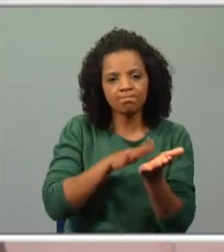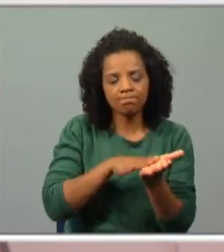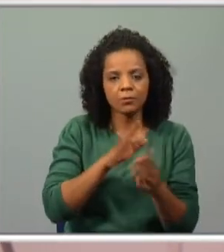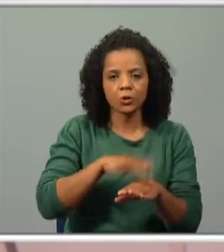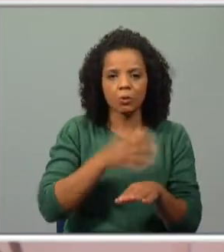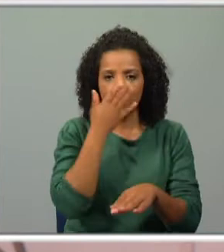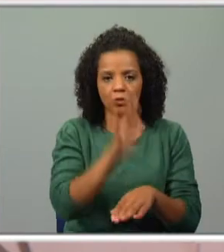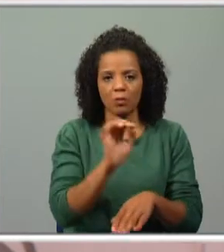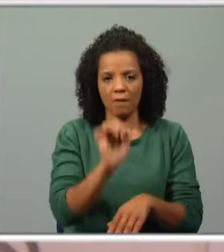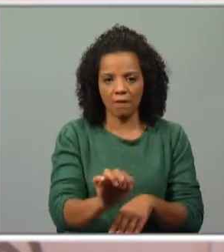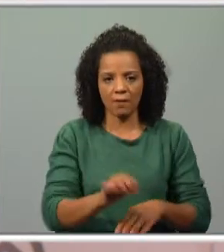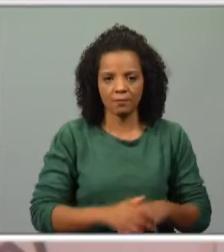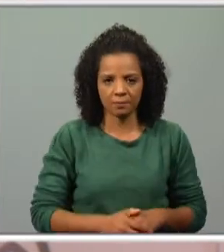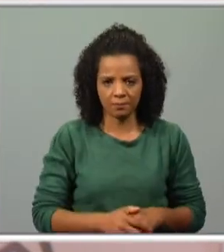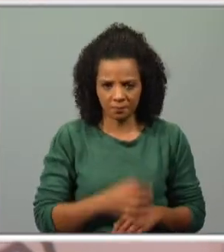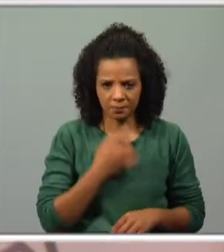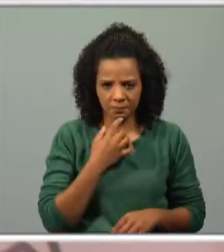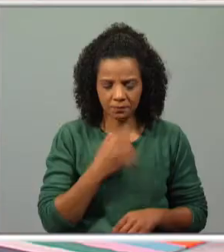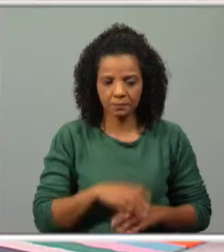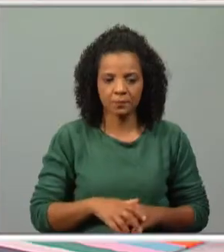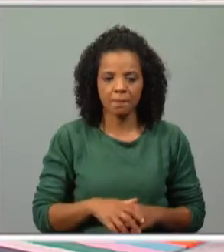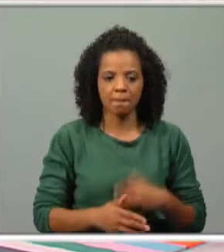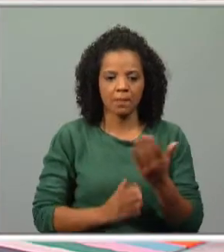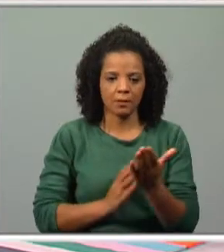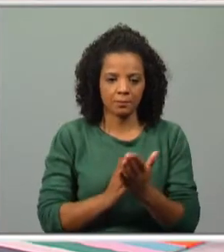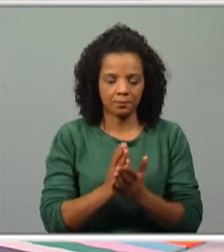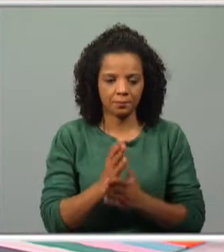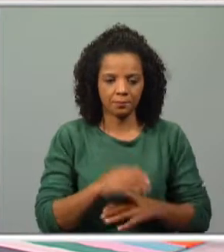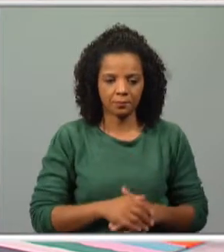atitude dela compreendido vamos continuar então 她的態度明白我們走吧然後繼續